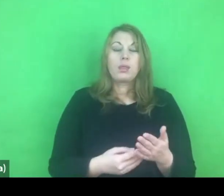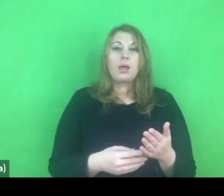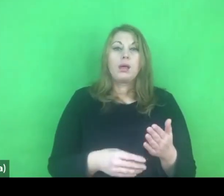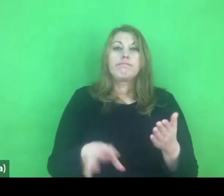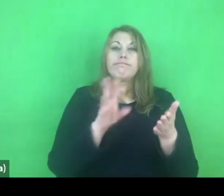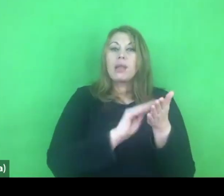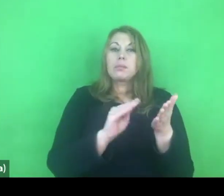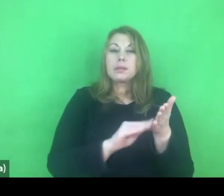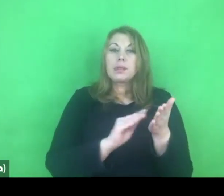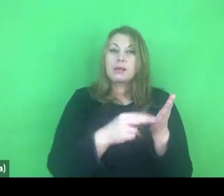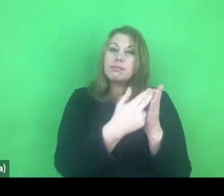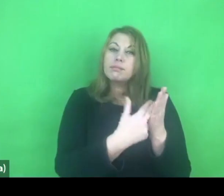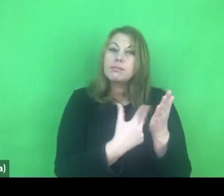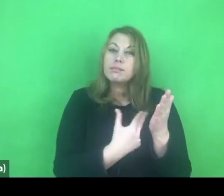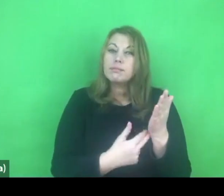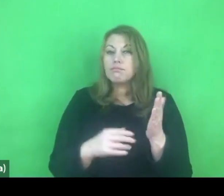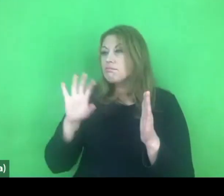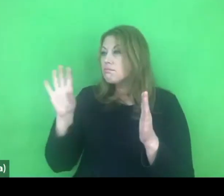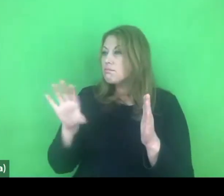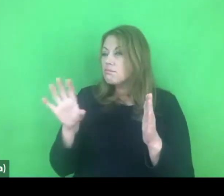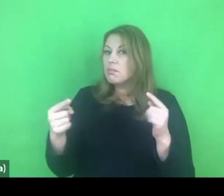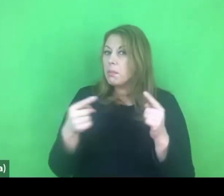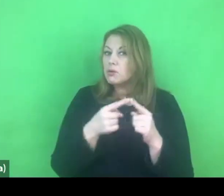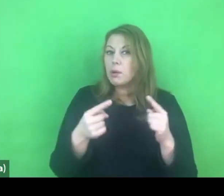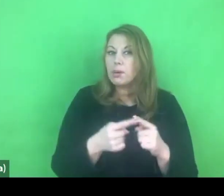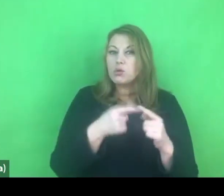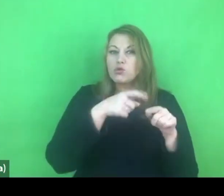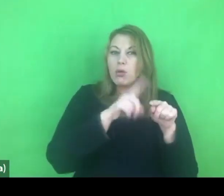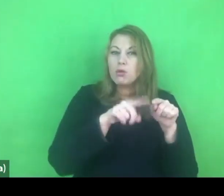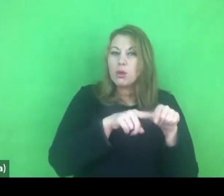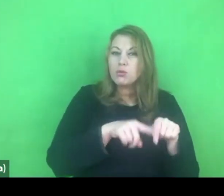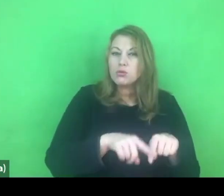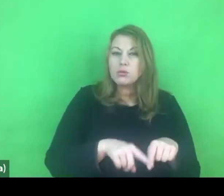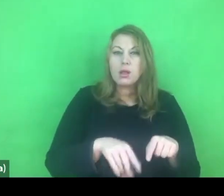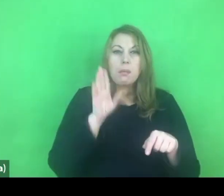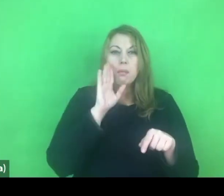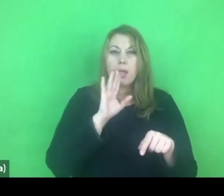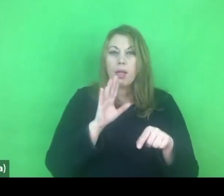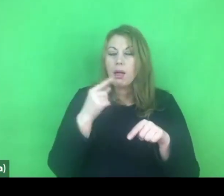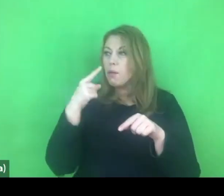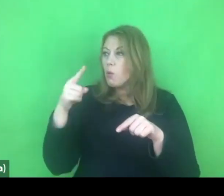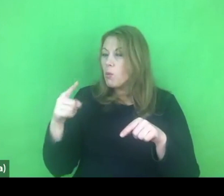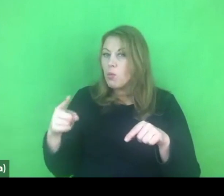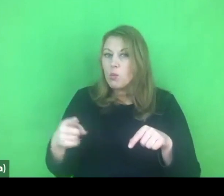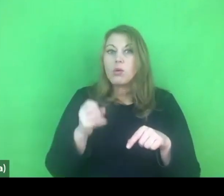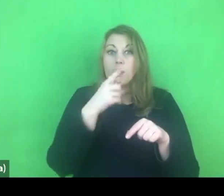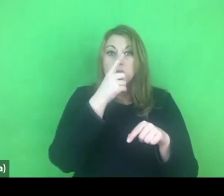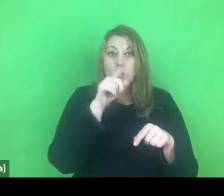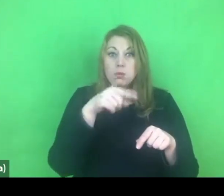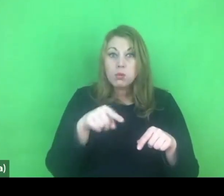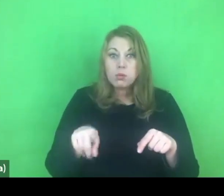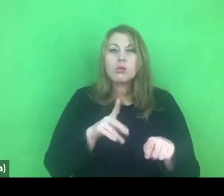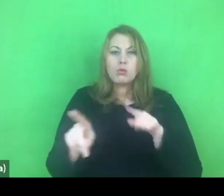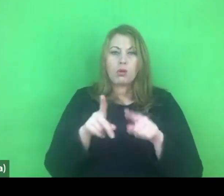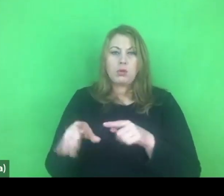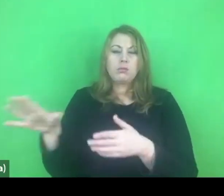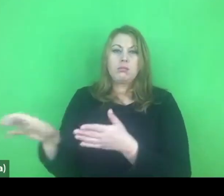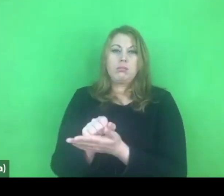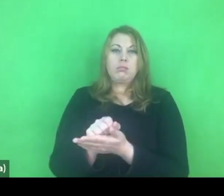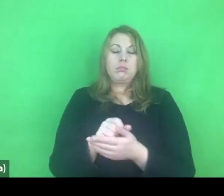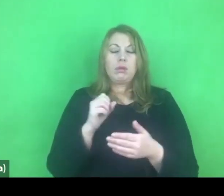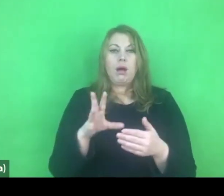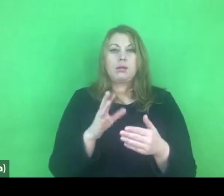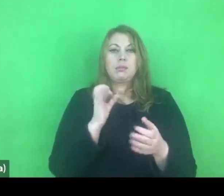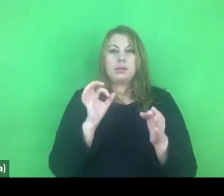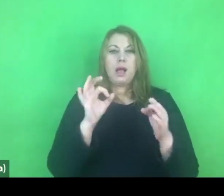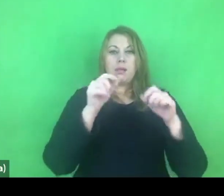które są obligatoryjnie wymagane jeśli chodzi o załączniki do wydania tego zakazu lub nakazu.